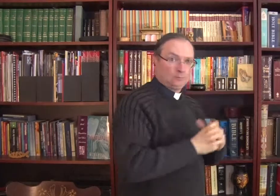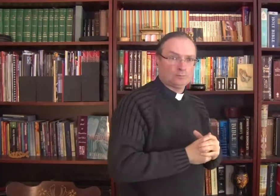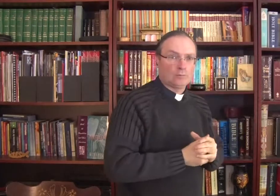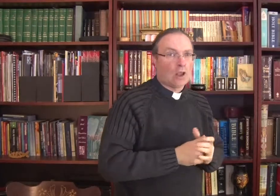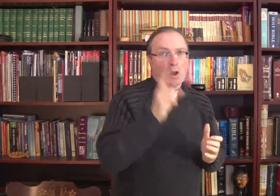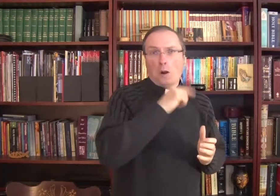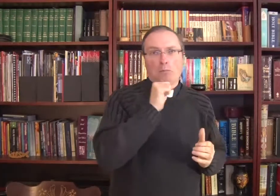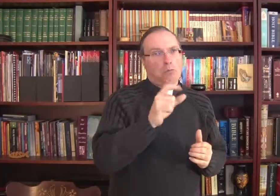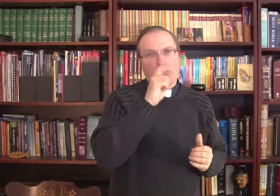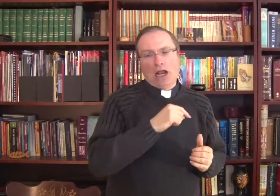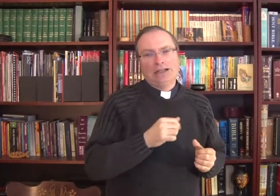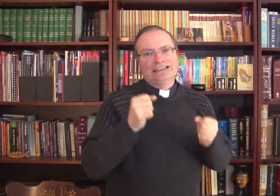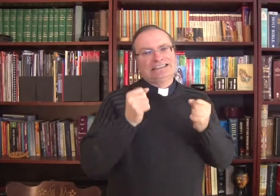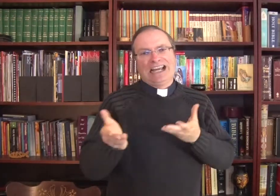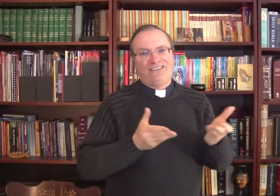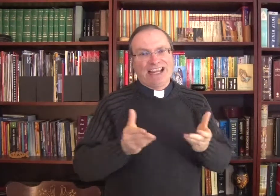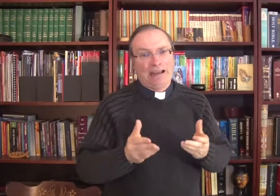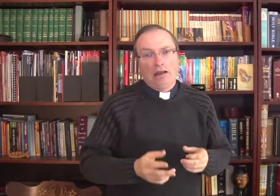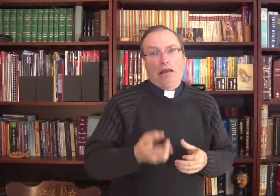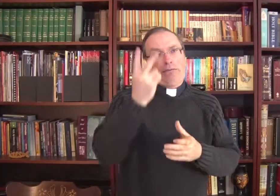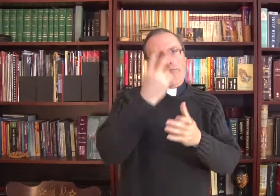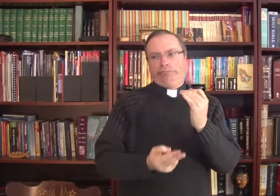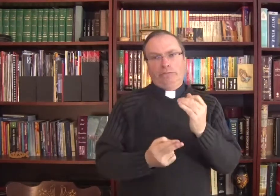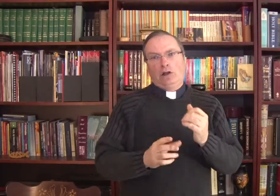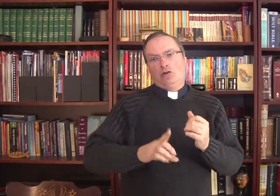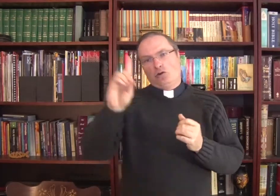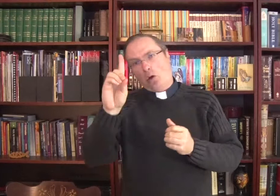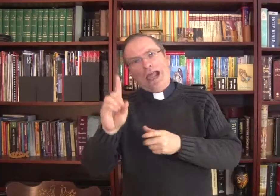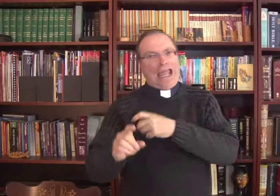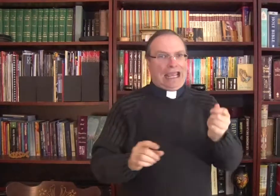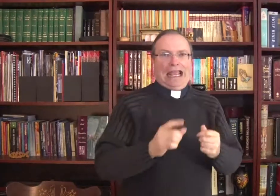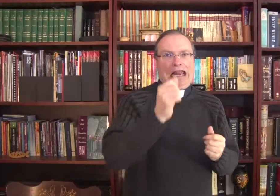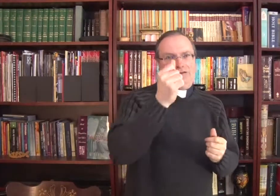On ne peut pas servir en même temps Dieu et l’argent.